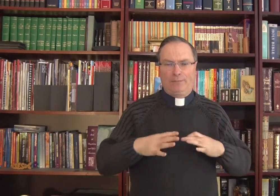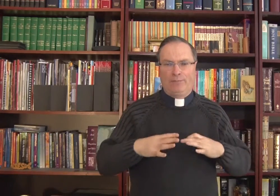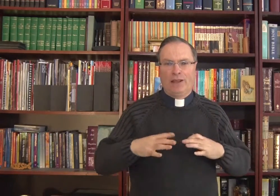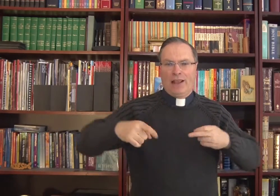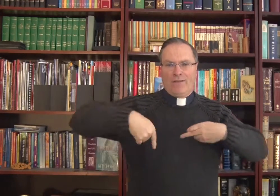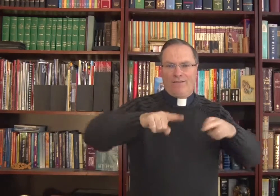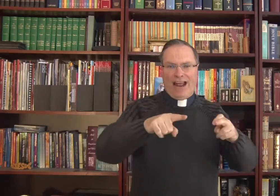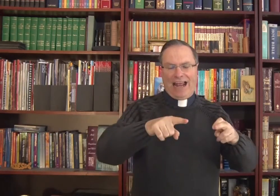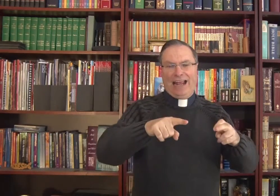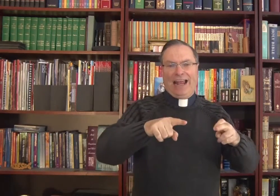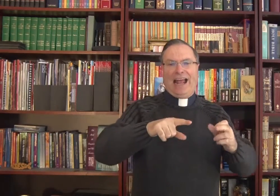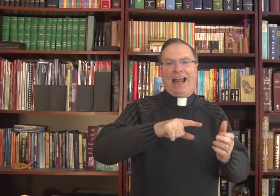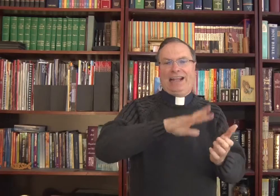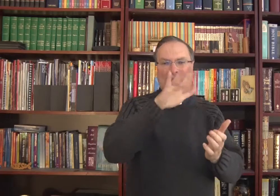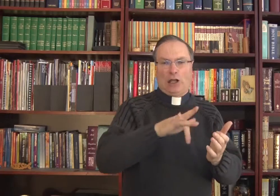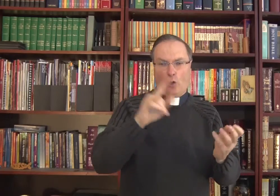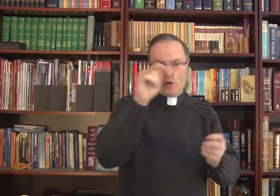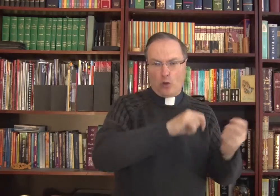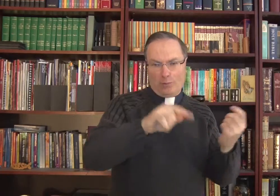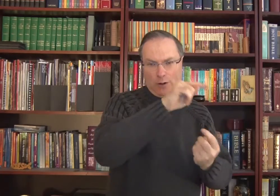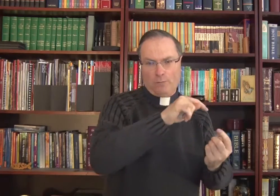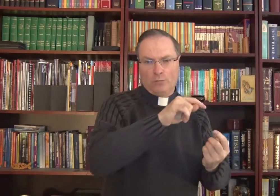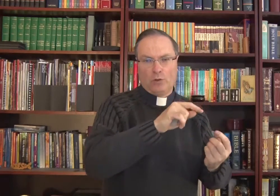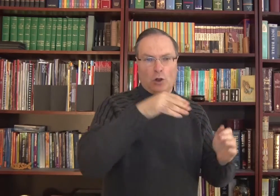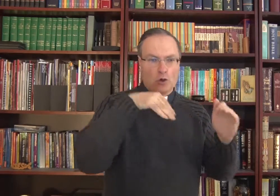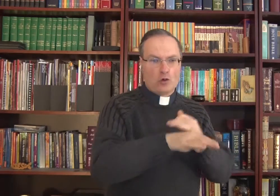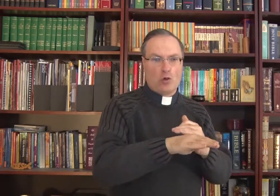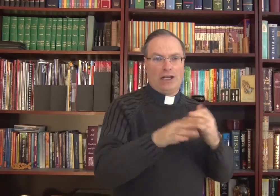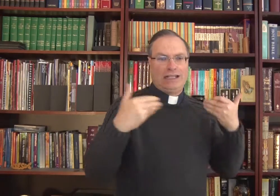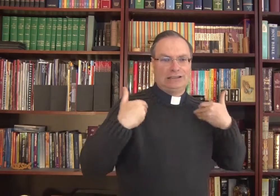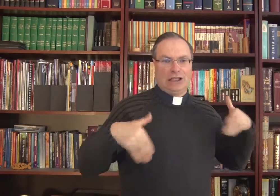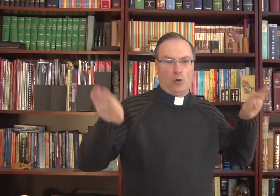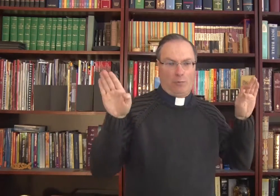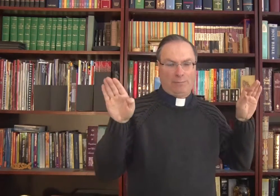«Va à l'intérieur du tourbillon, sous les chérubins!